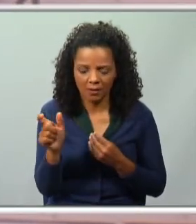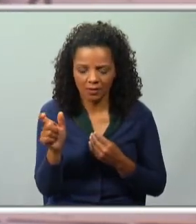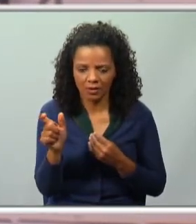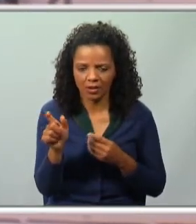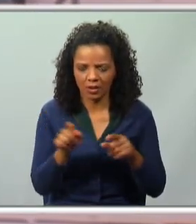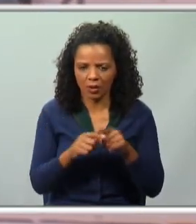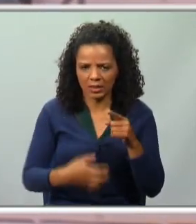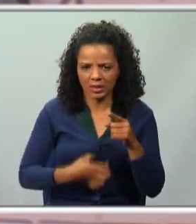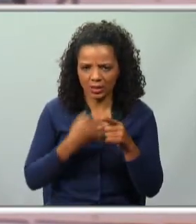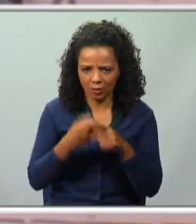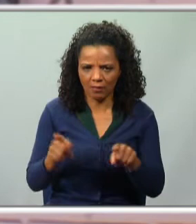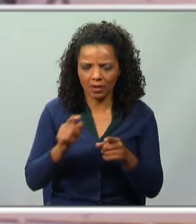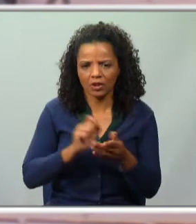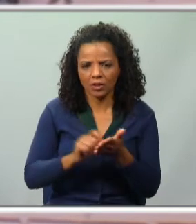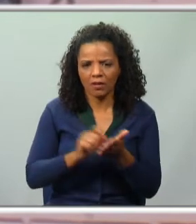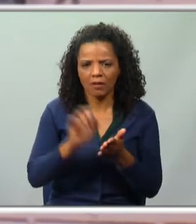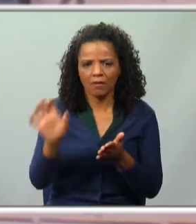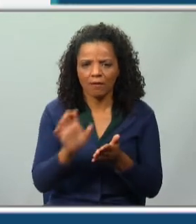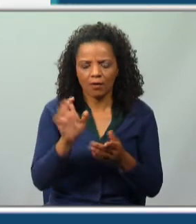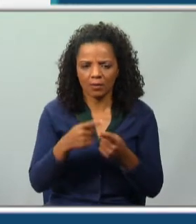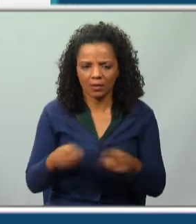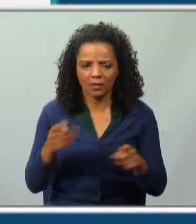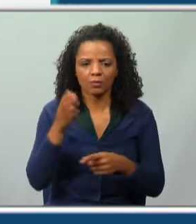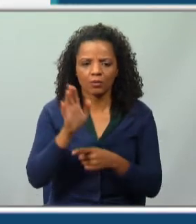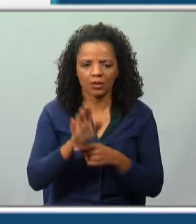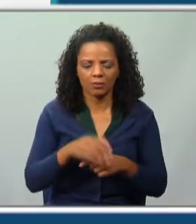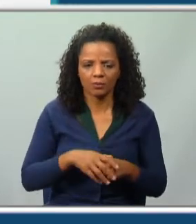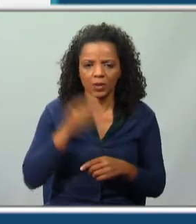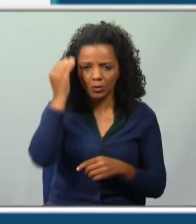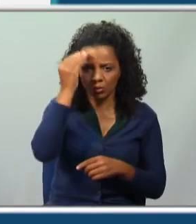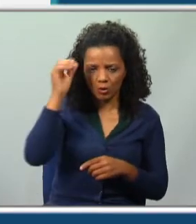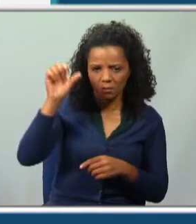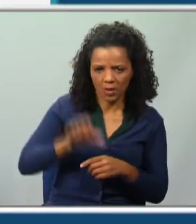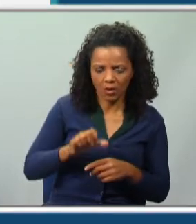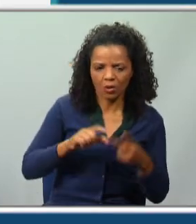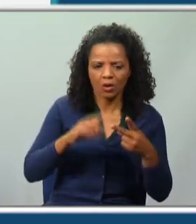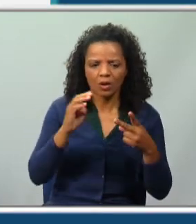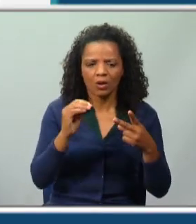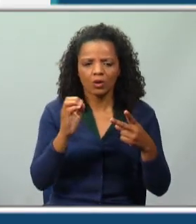homônimas podem por exemplo um sonho mau Um Sonho Doce para trincar palavra sonho 同音異義詞可以例如是一個噩夢一個甜蜜的夢咬字夢